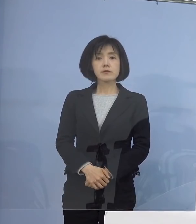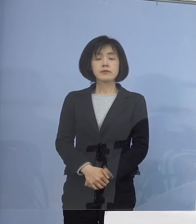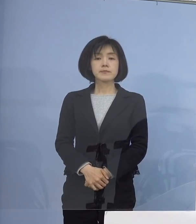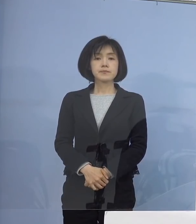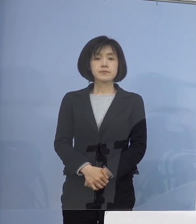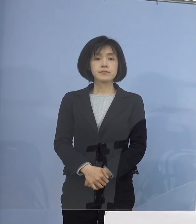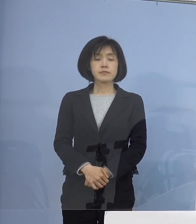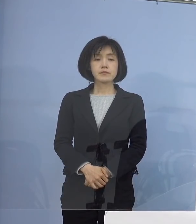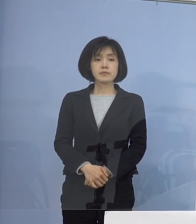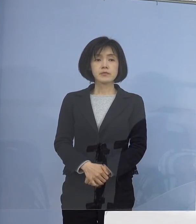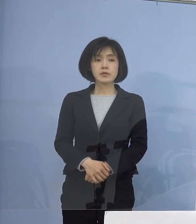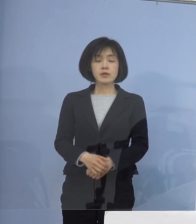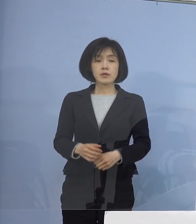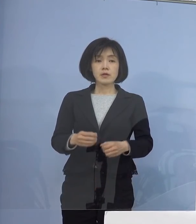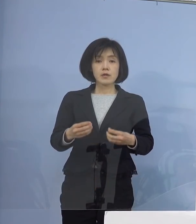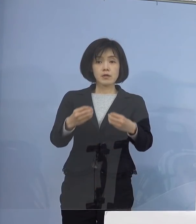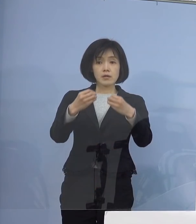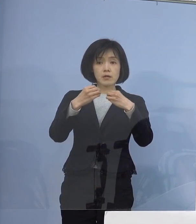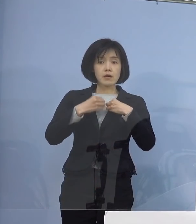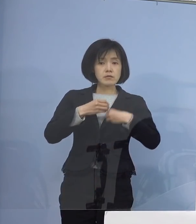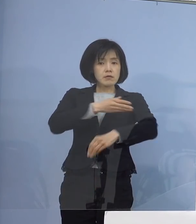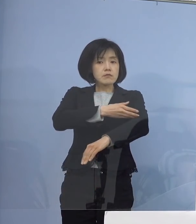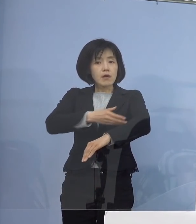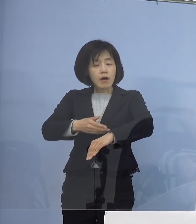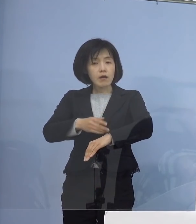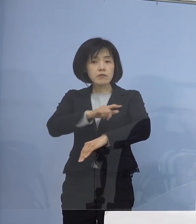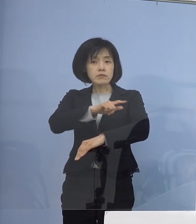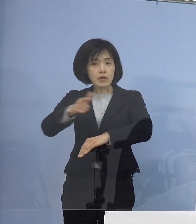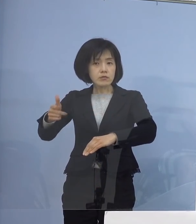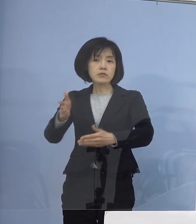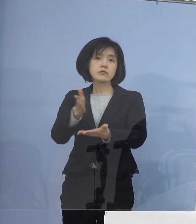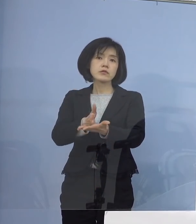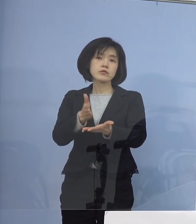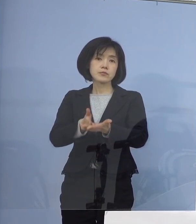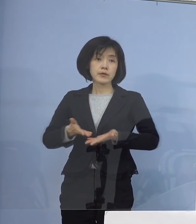主な感染経路について 以下申し上げて参ります